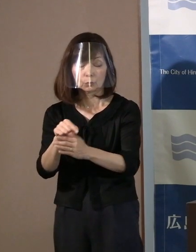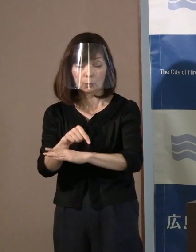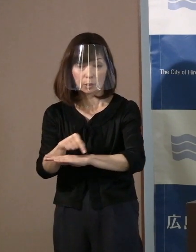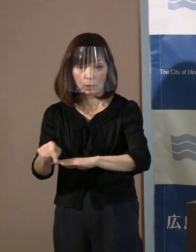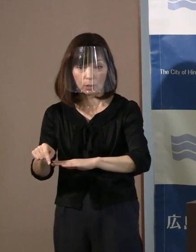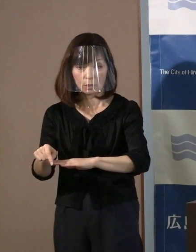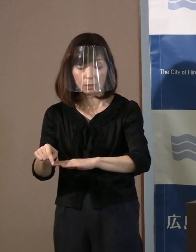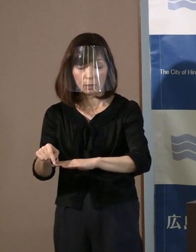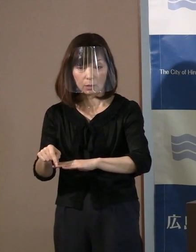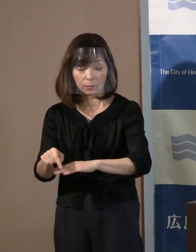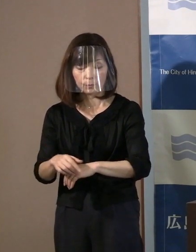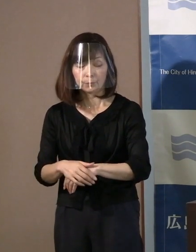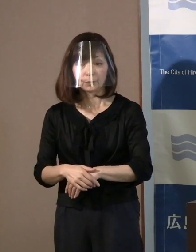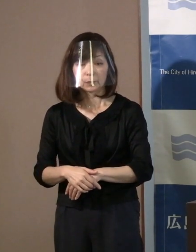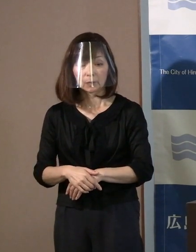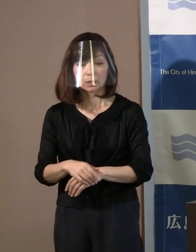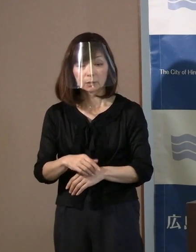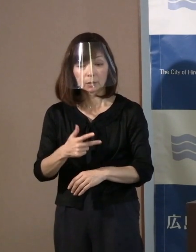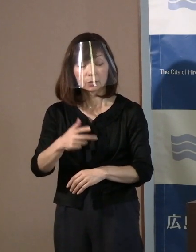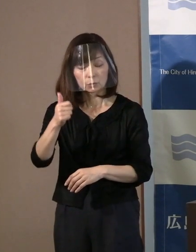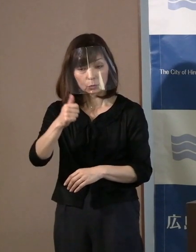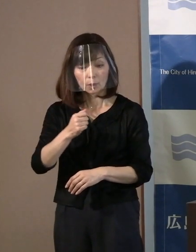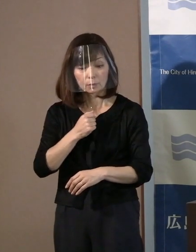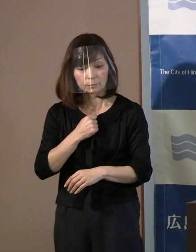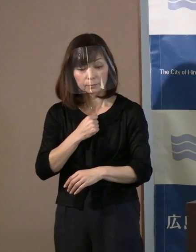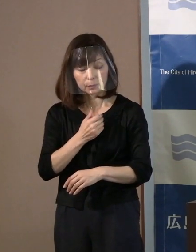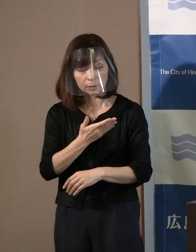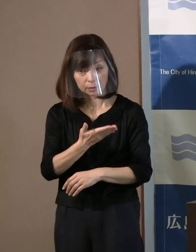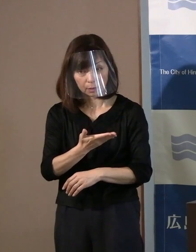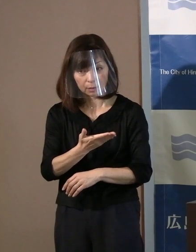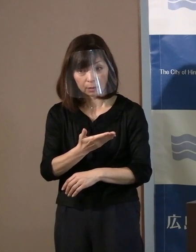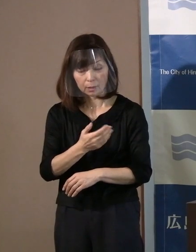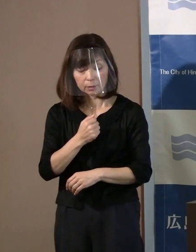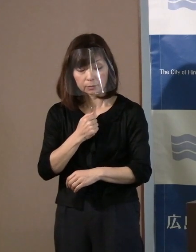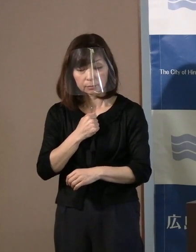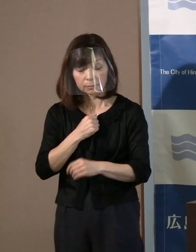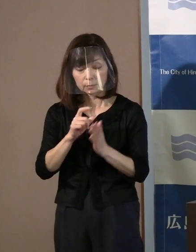把握されている場合は､ 市の評価と多少違うと思うのですけれど､